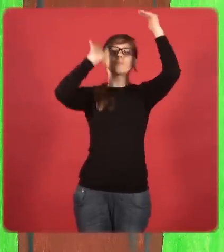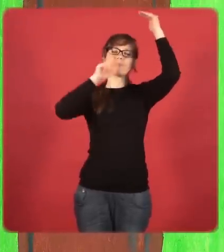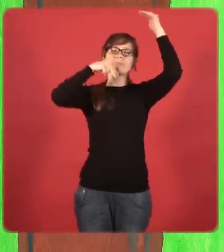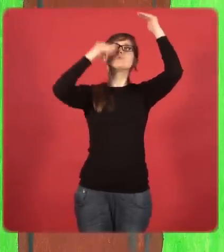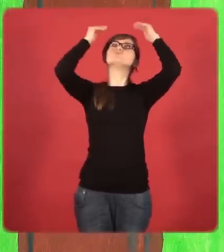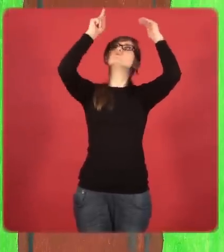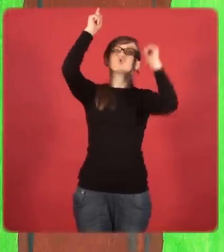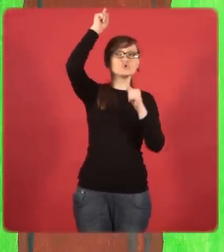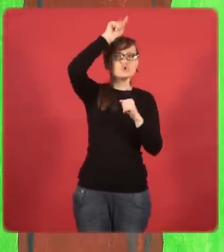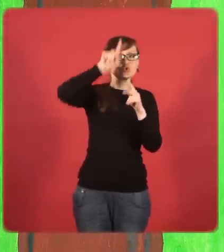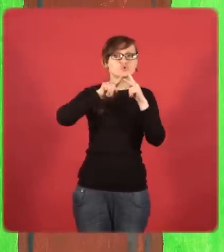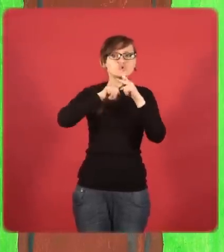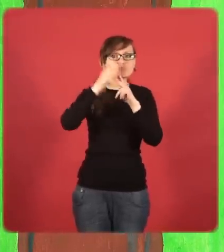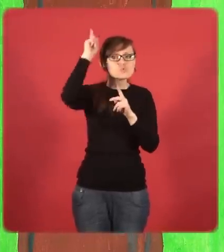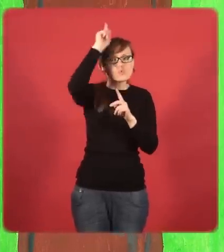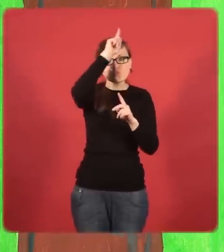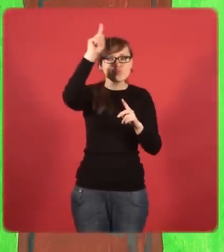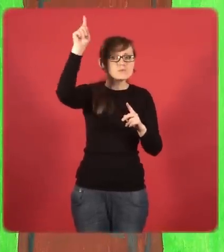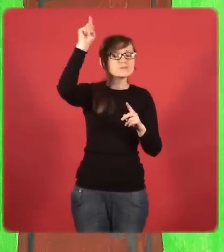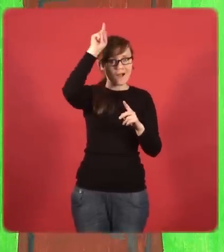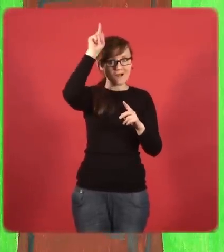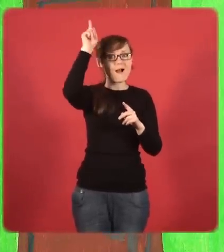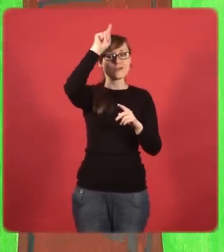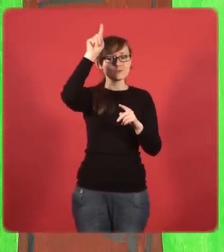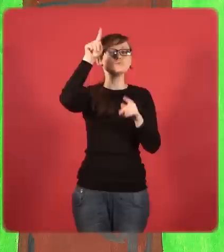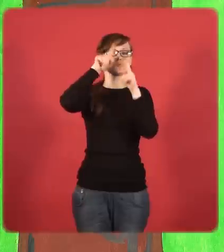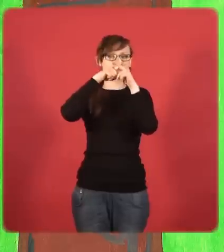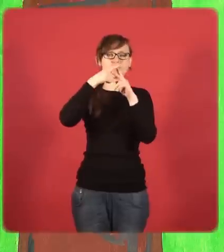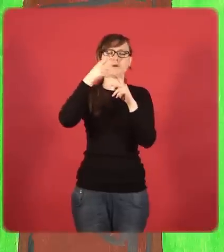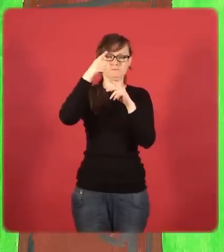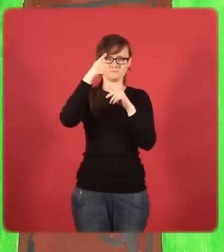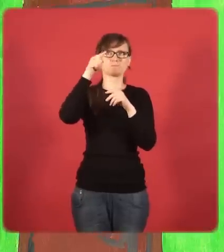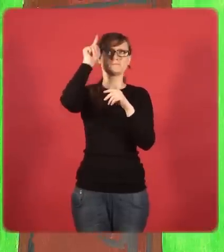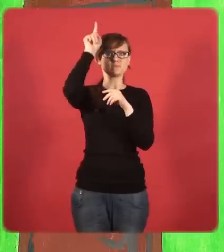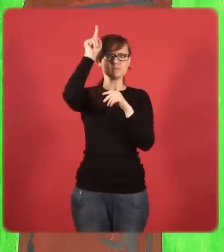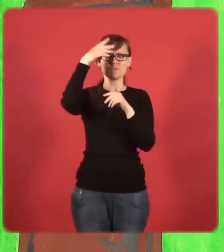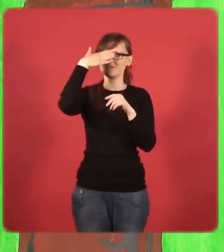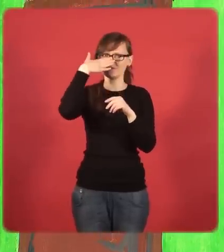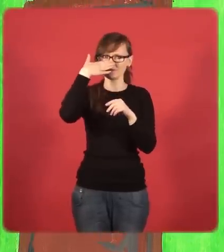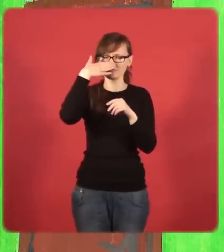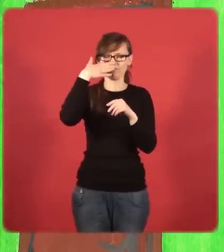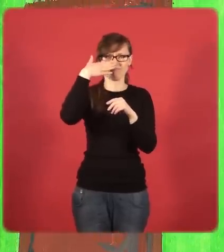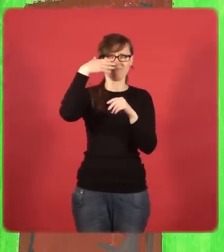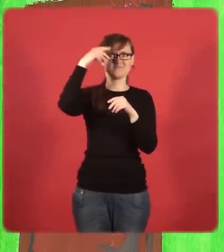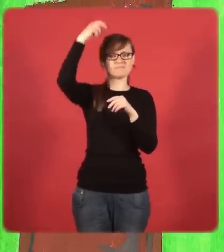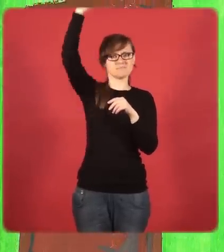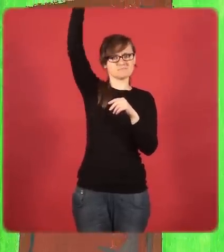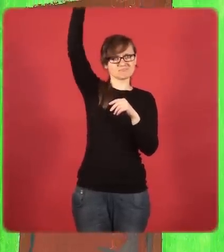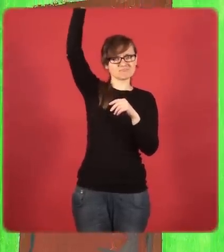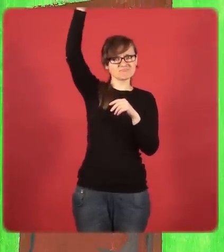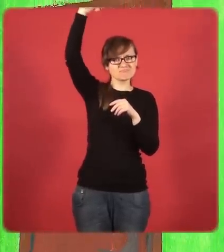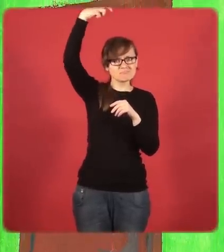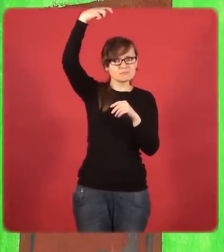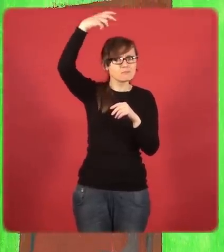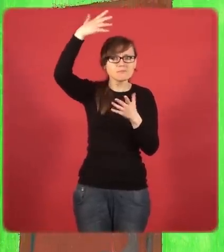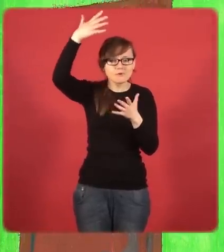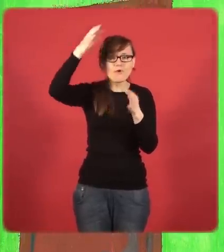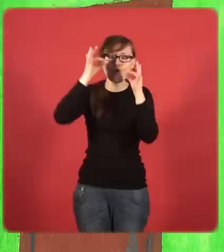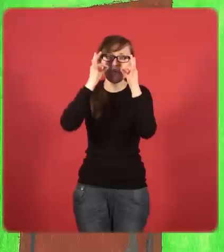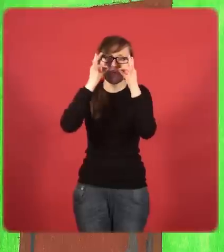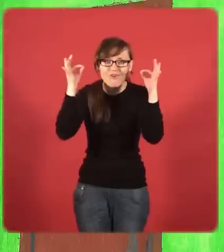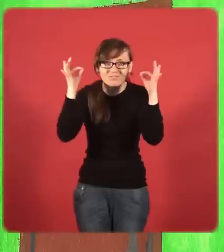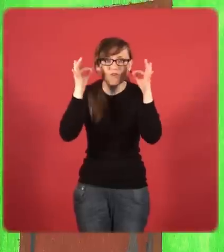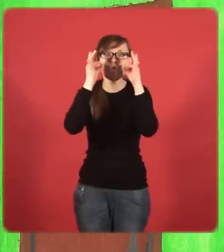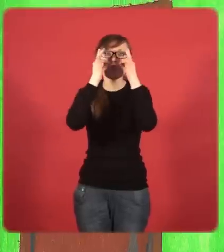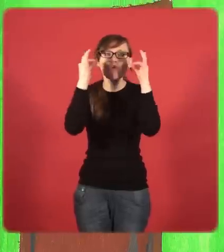Nad salą było poddasze, którego właz znajdował się dokładnie nad głową nauczyciela. Z włazu wysunął się kot.